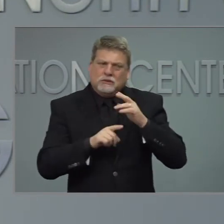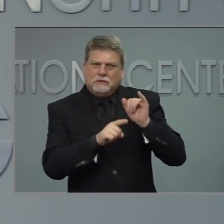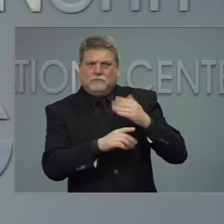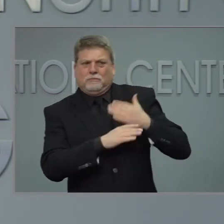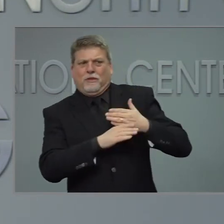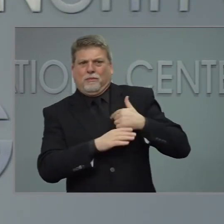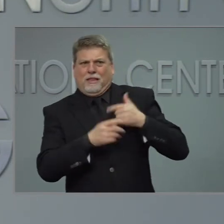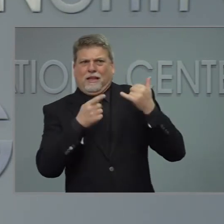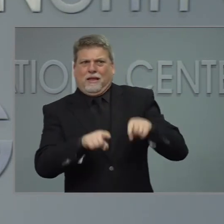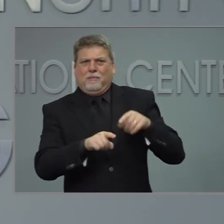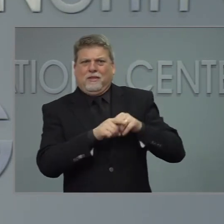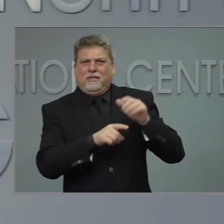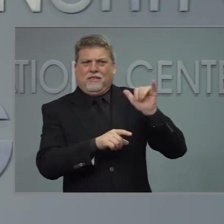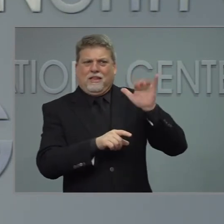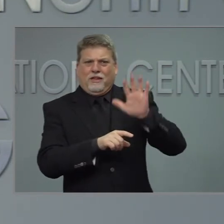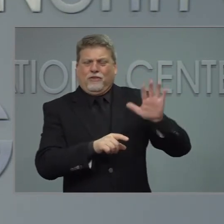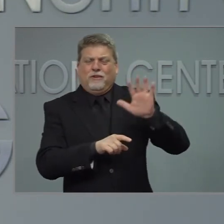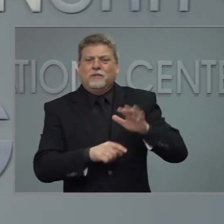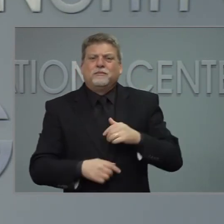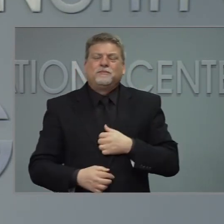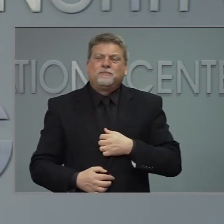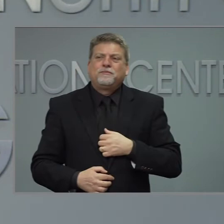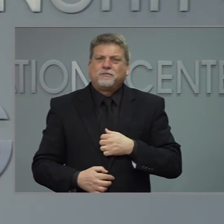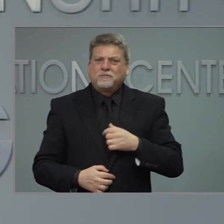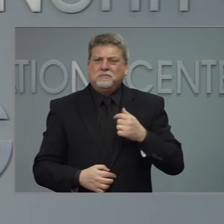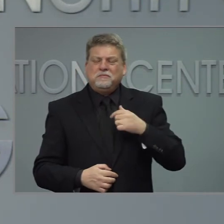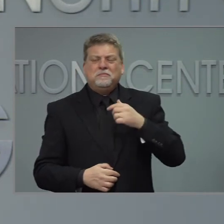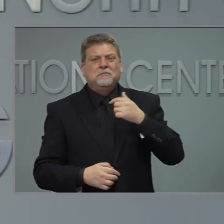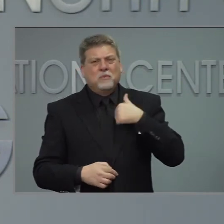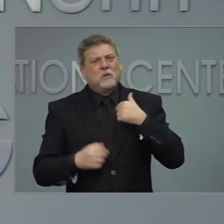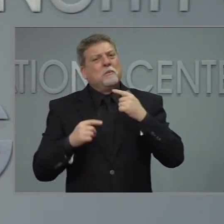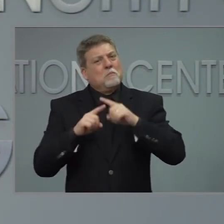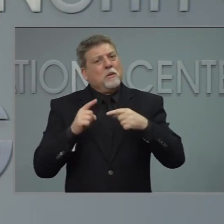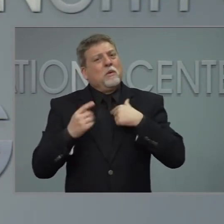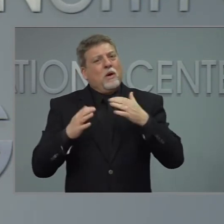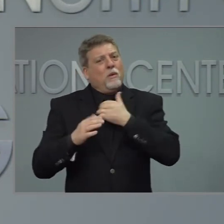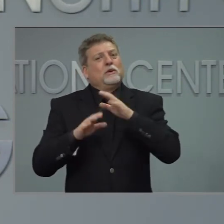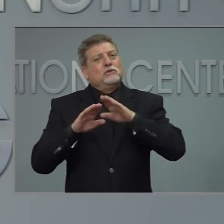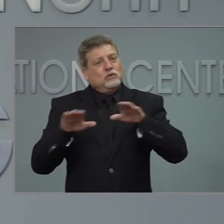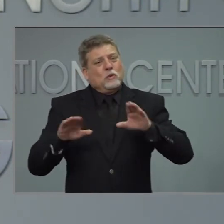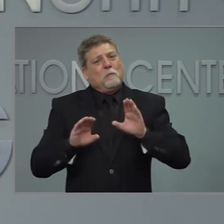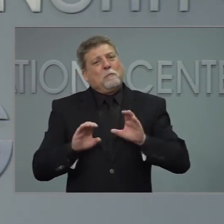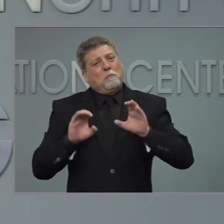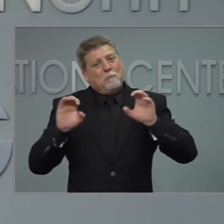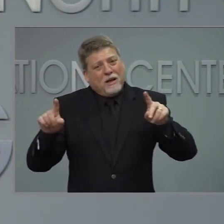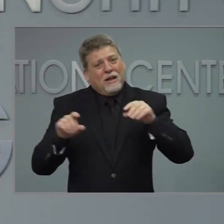Esto es muy perturbador y preocupante, queremos que nuestros niños regresen a las